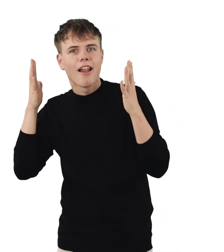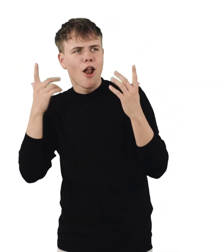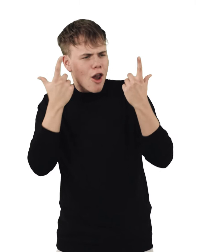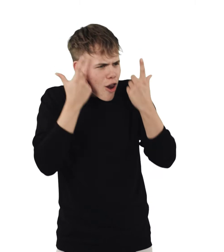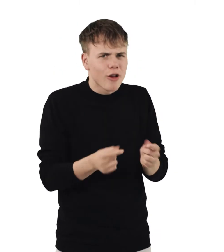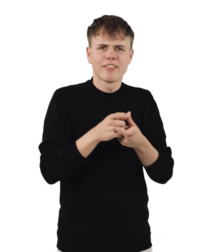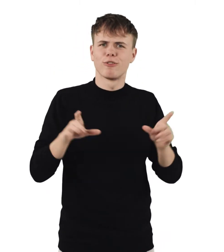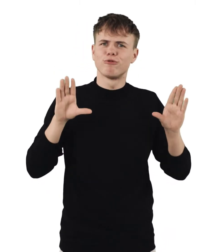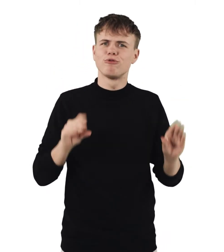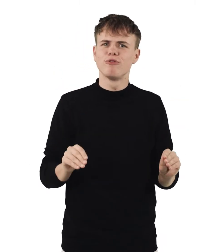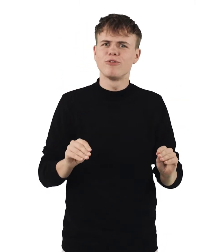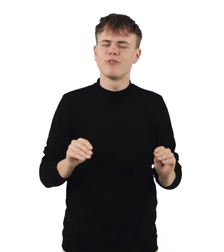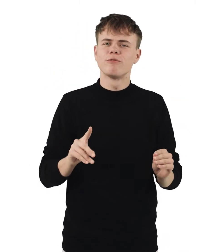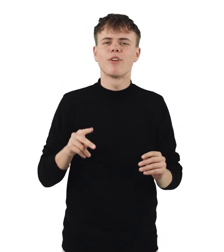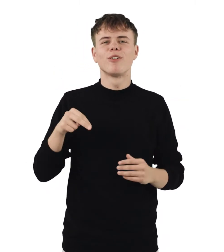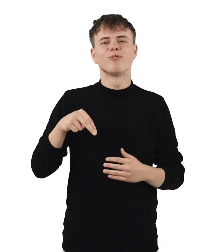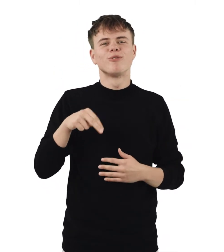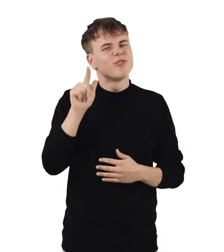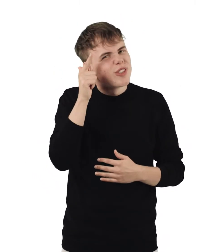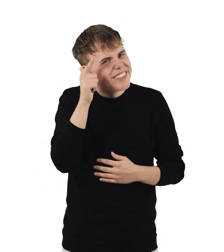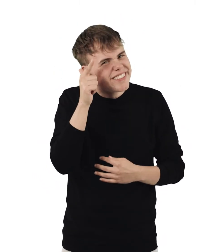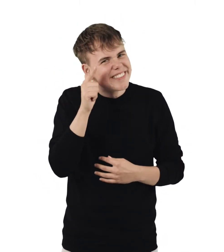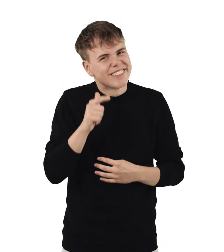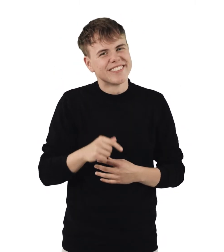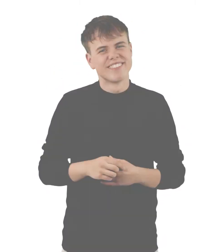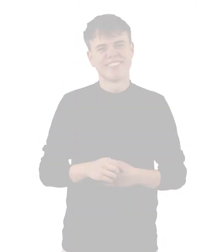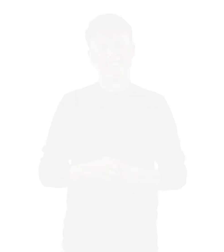en nog veel meer dingen doen die je leuk vindt, maar die je nu even niet kunt doen.